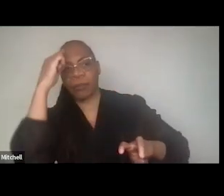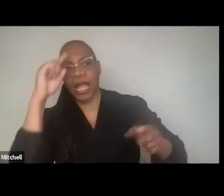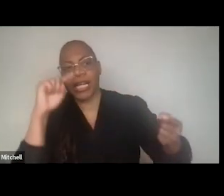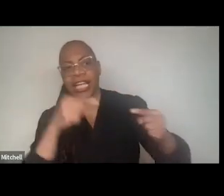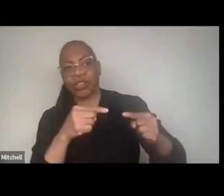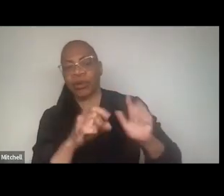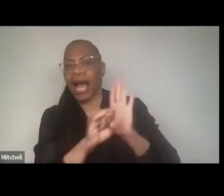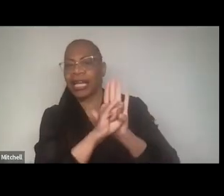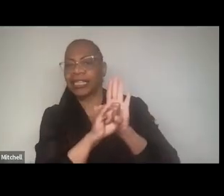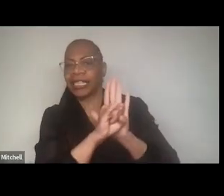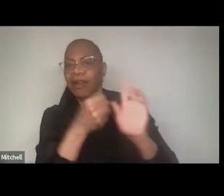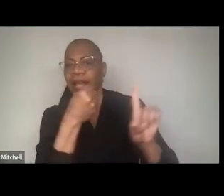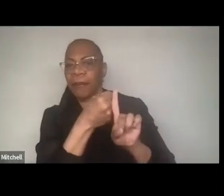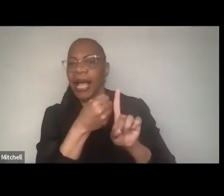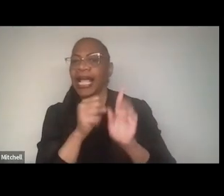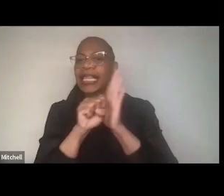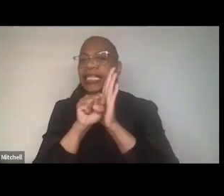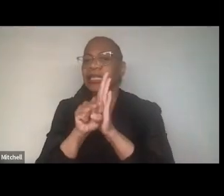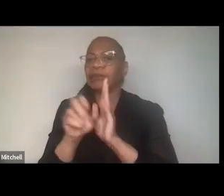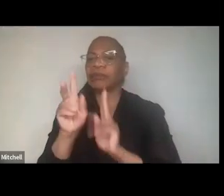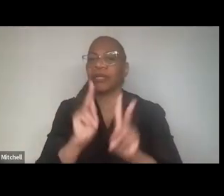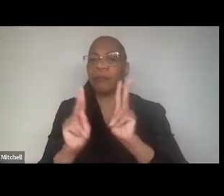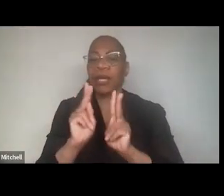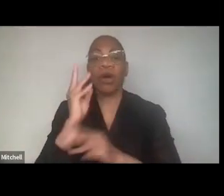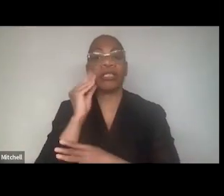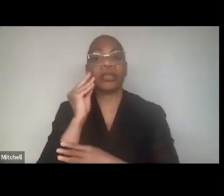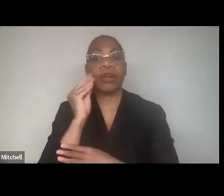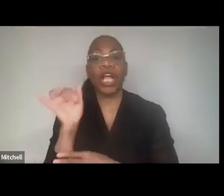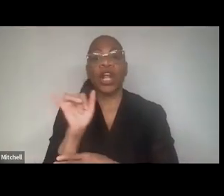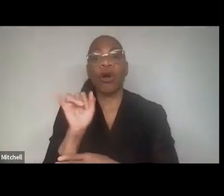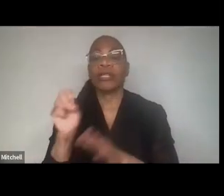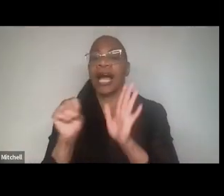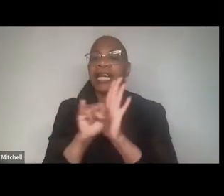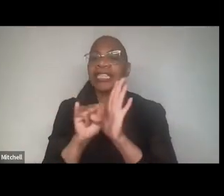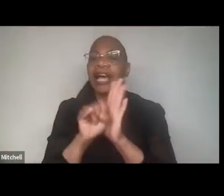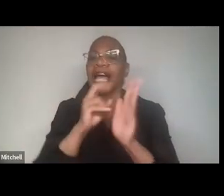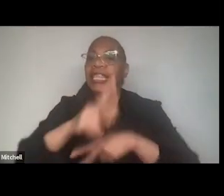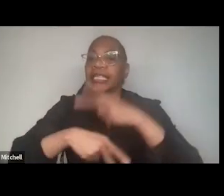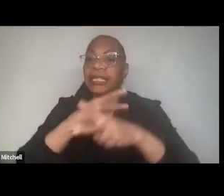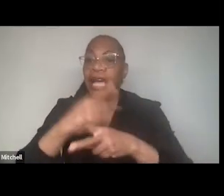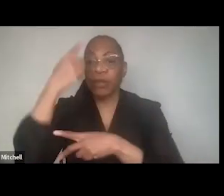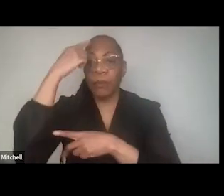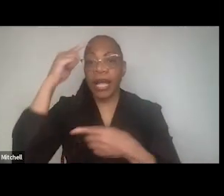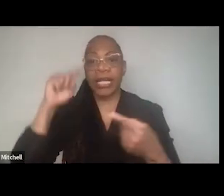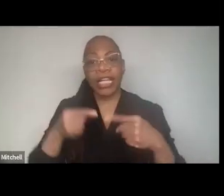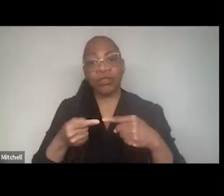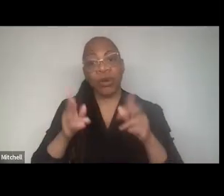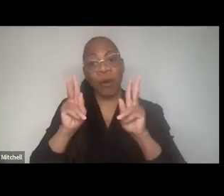que las personas experimentan, e identificar los diferentes tipos de lesiones cerebrales que alguien podría haber tenido y diferentes características al respecto,